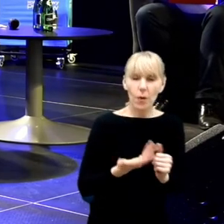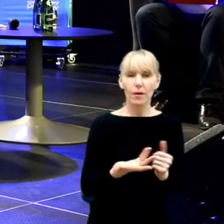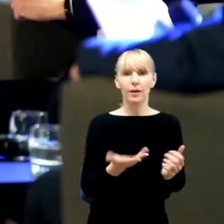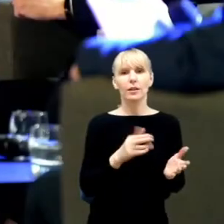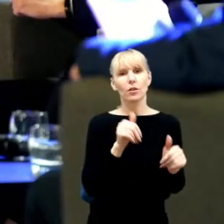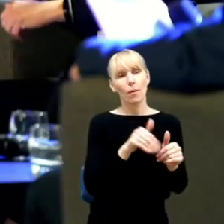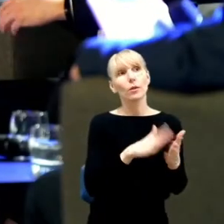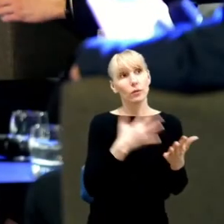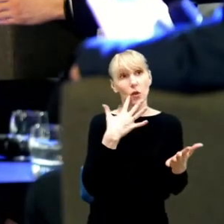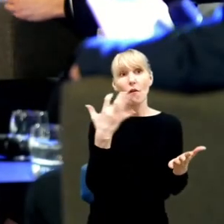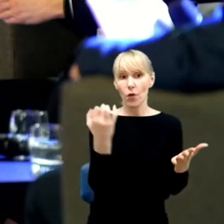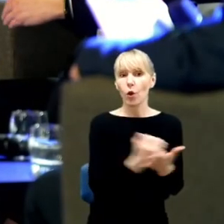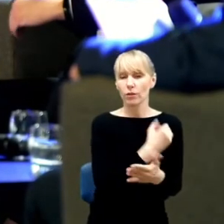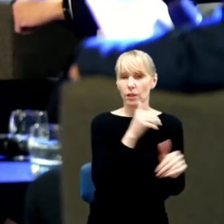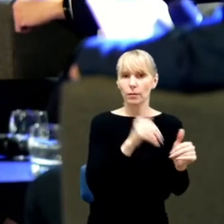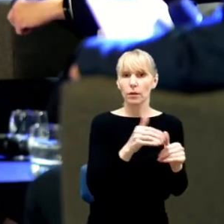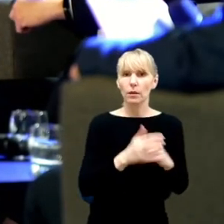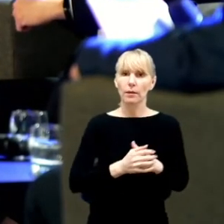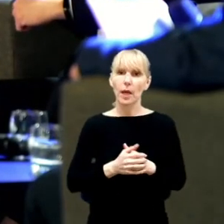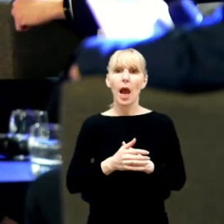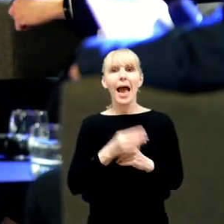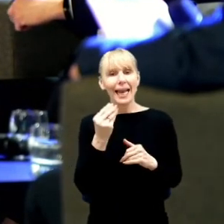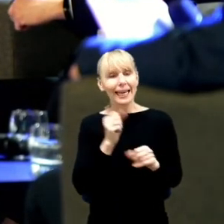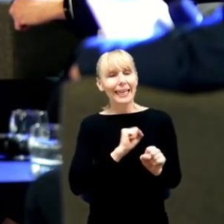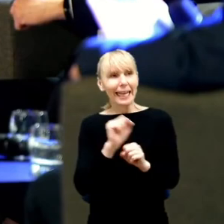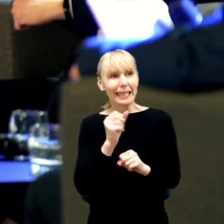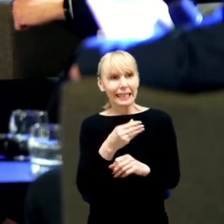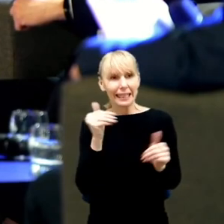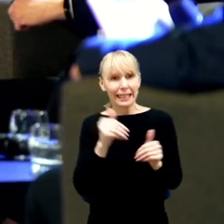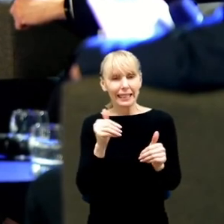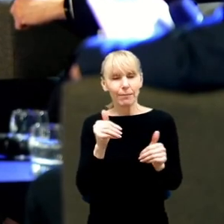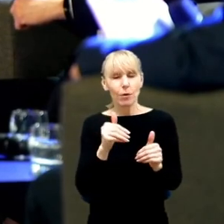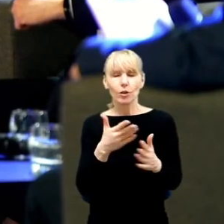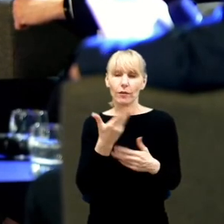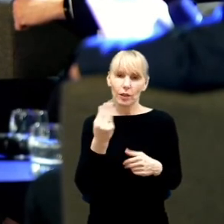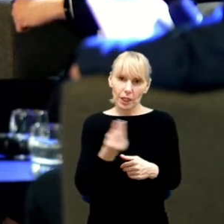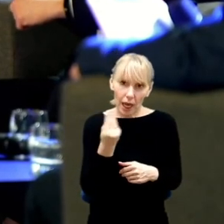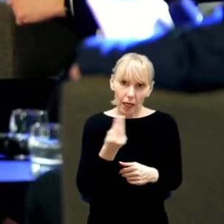to uspokajam, jeszcze jest szansa na uzyskanie wsparcia.